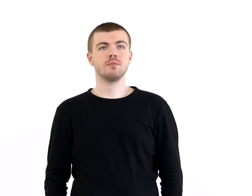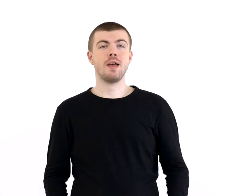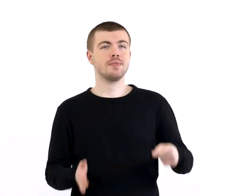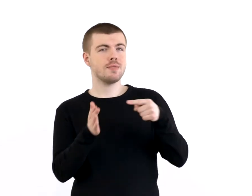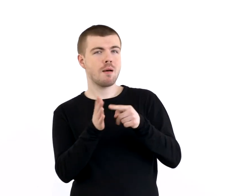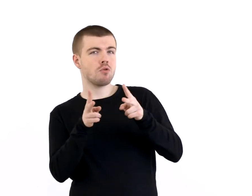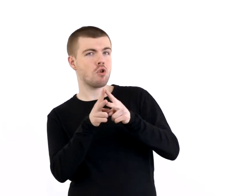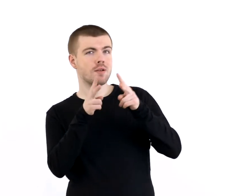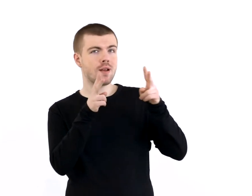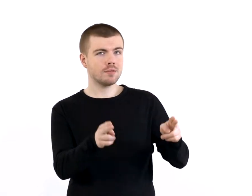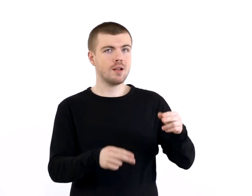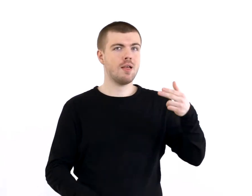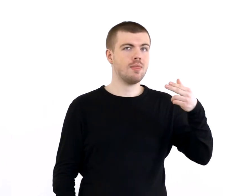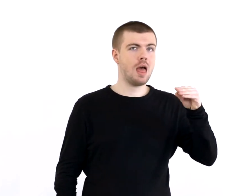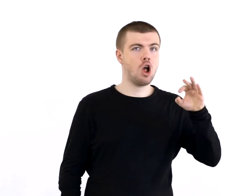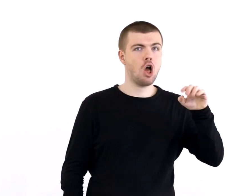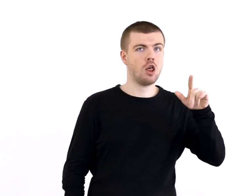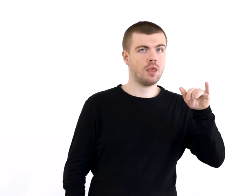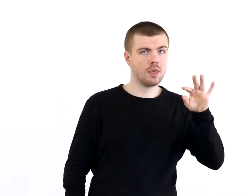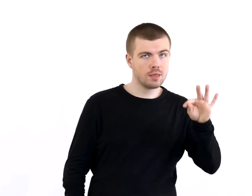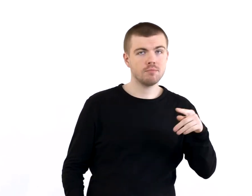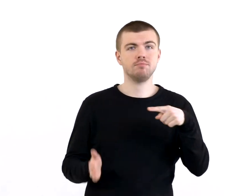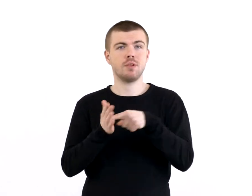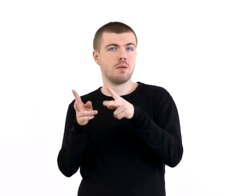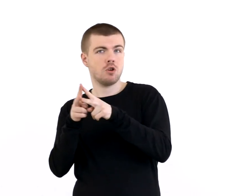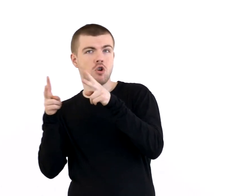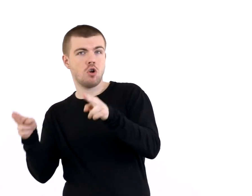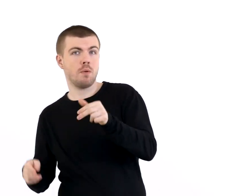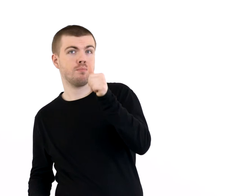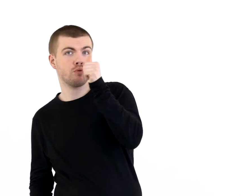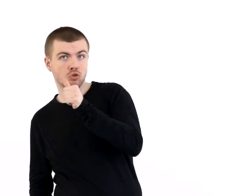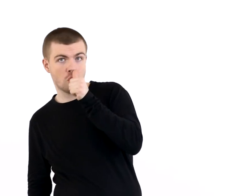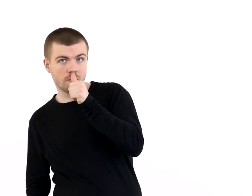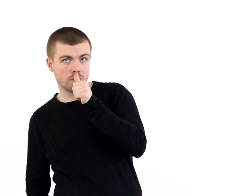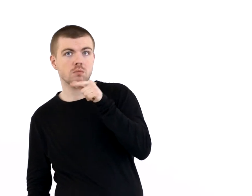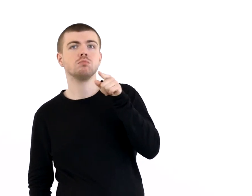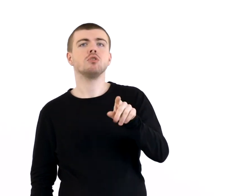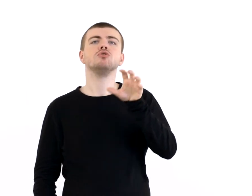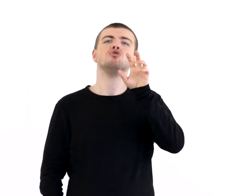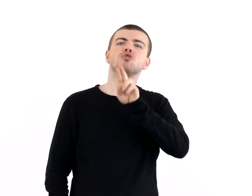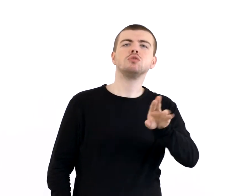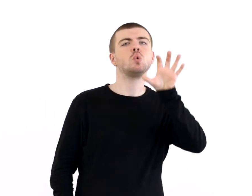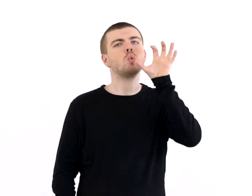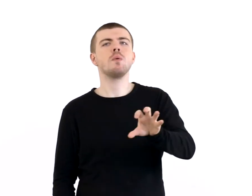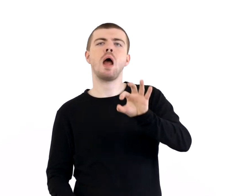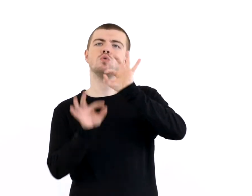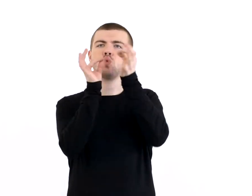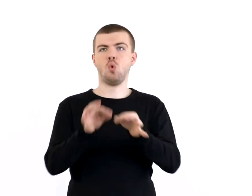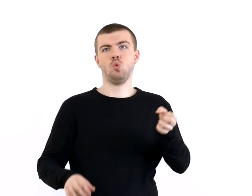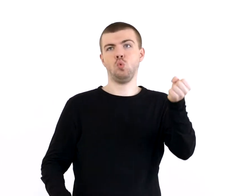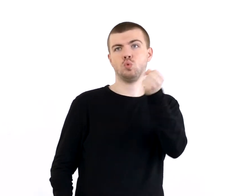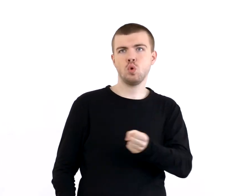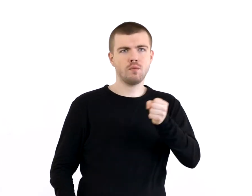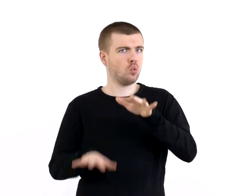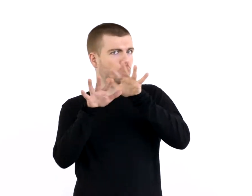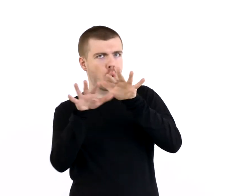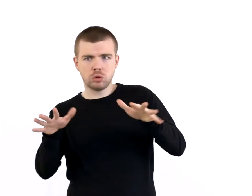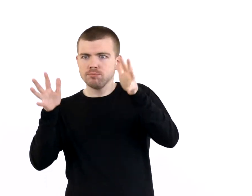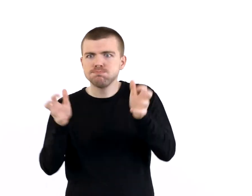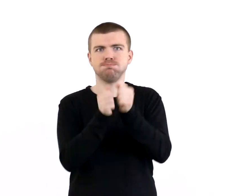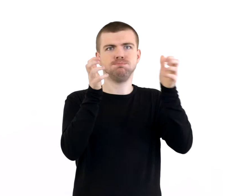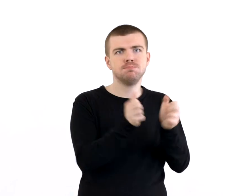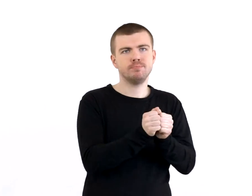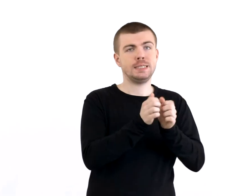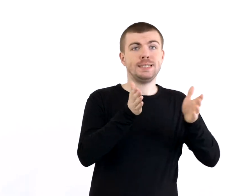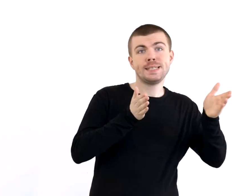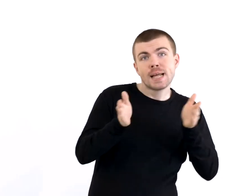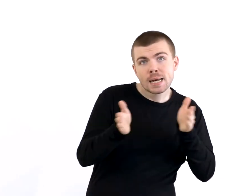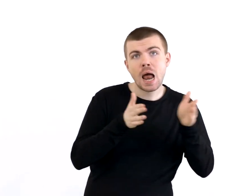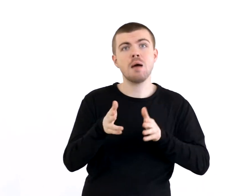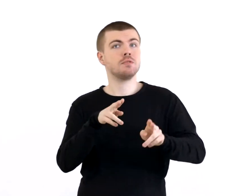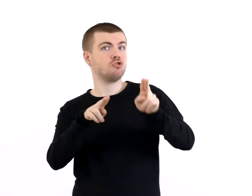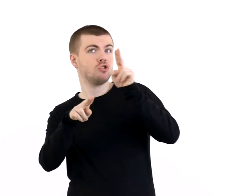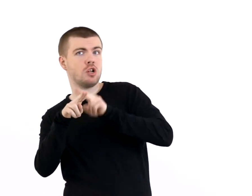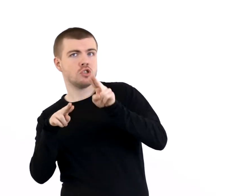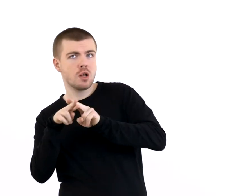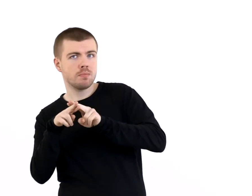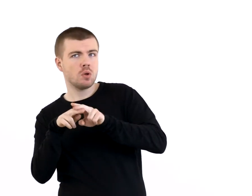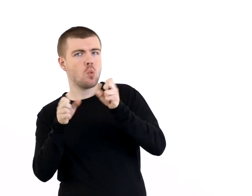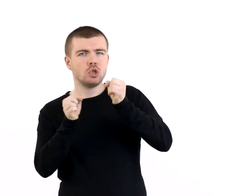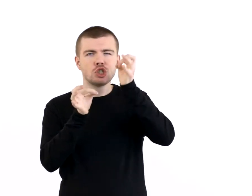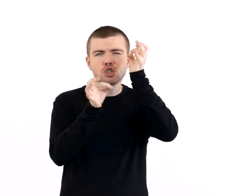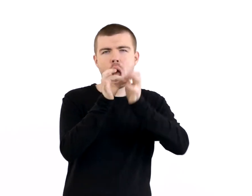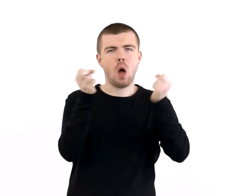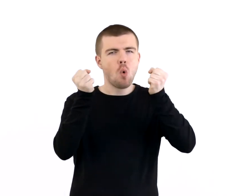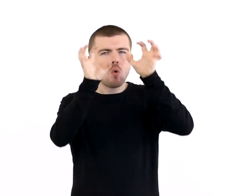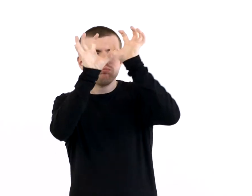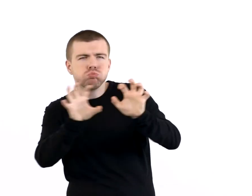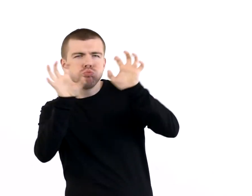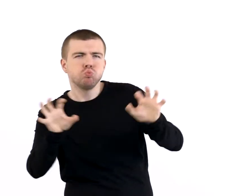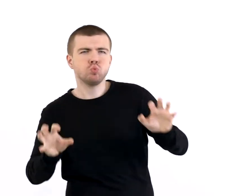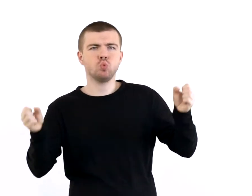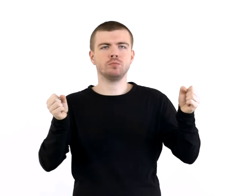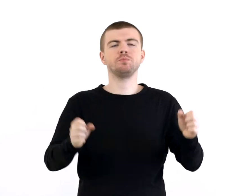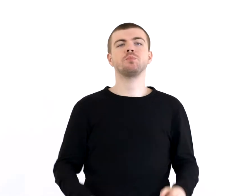W okresie neolitu i brązu zachowało się najwięcej przedmiotów sztuki użytkowej (ceramika, narzędzia) ze szczególnym uwzględnieniem bogatego zdobnictwa.